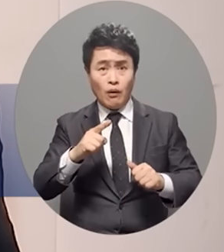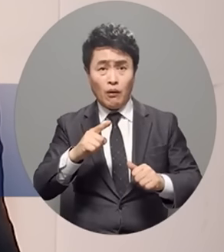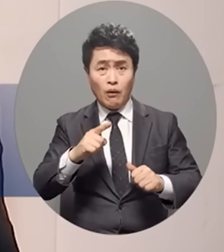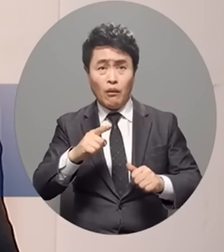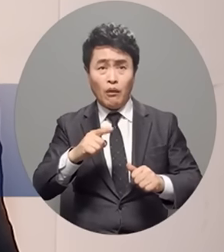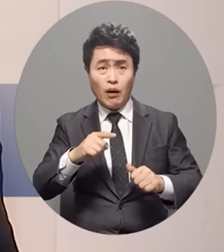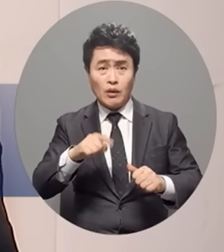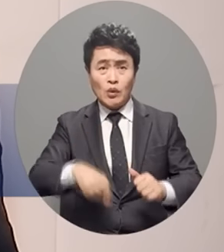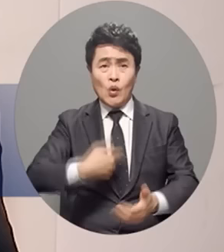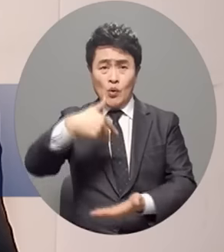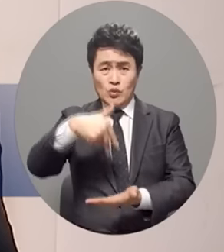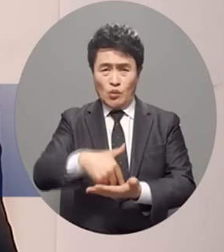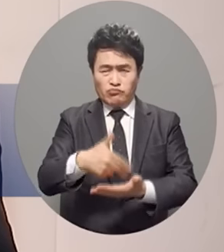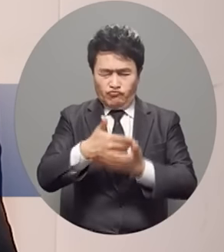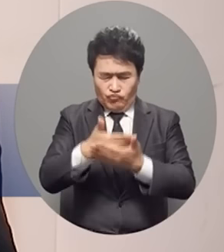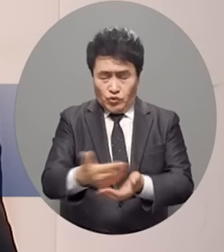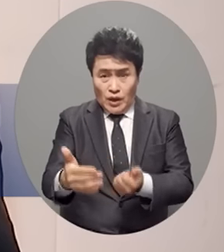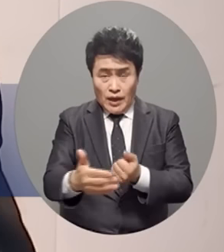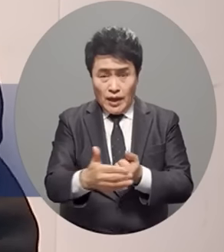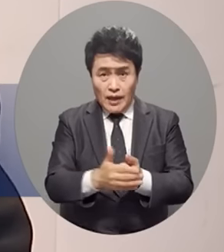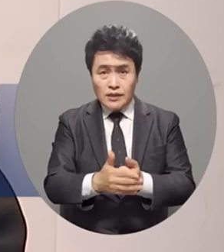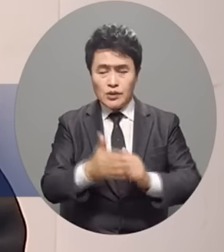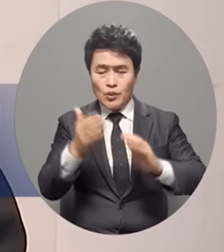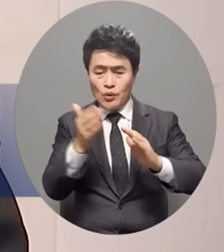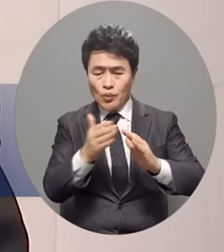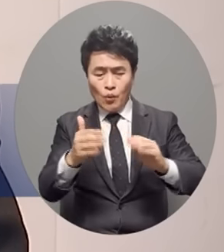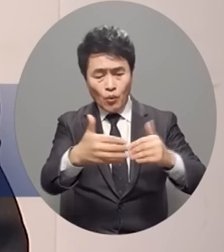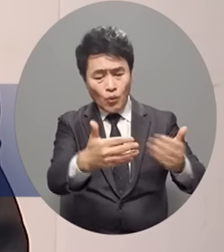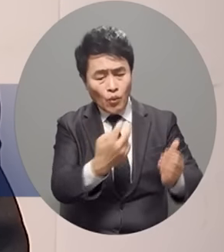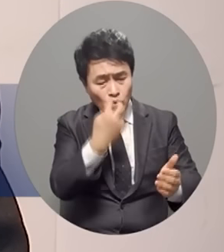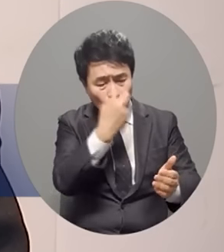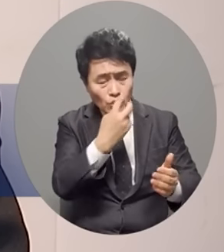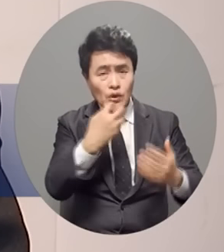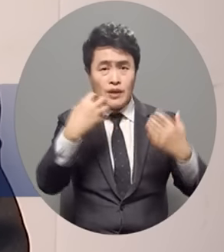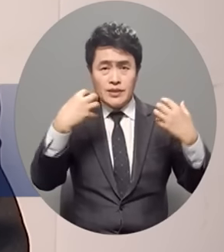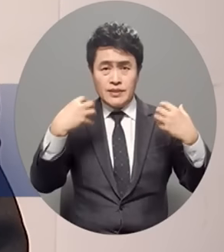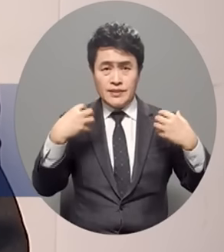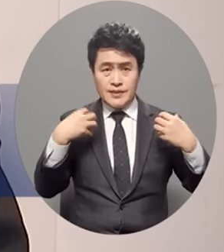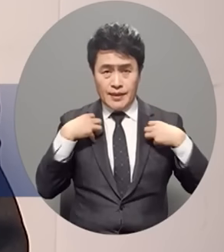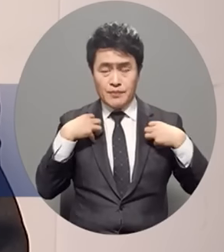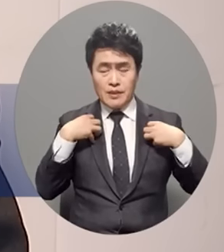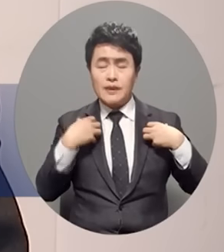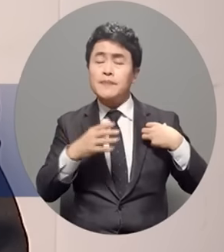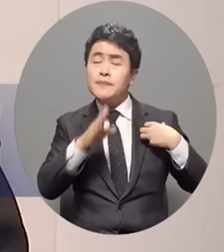담당하는 것이 책임성 면에서도 바람직하지않나.